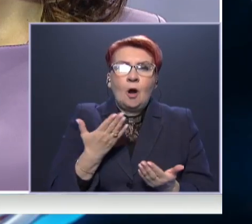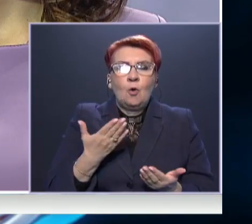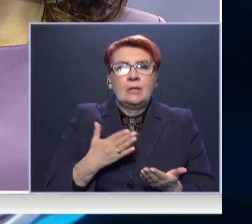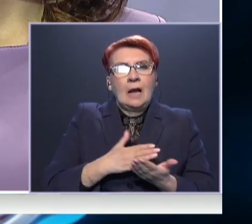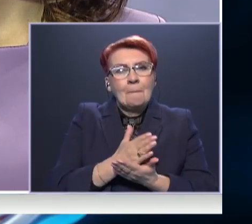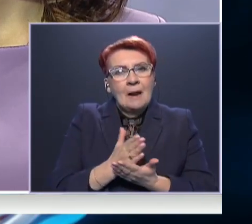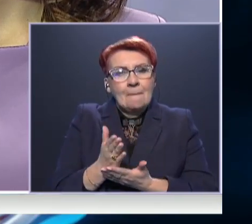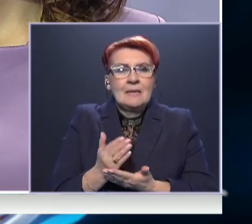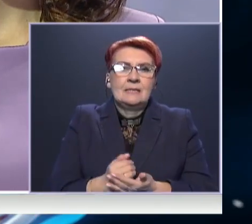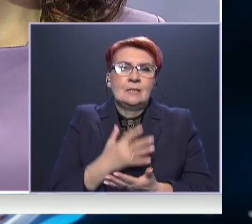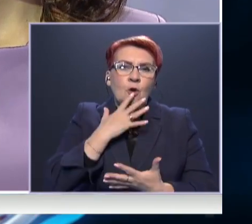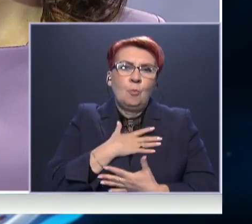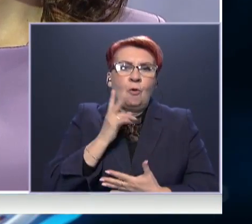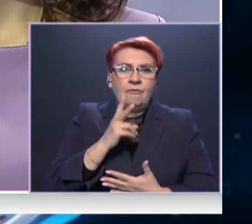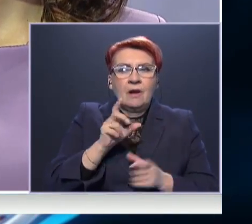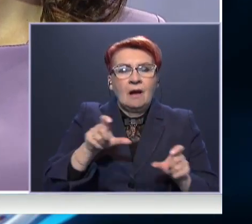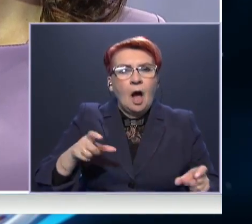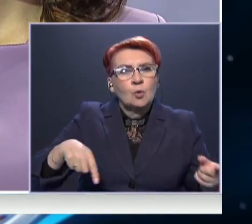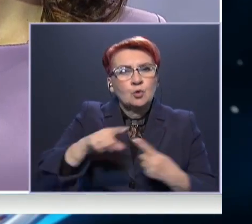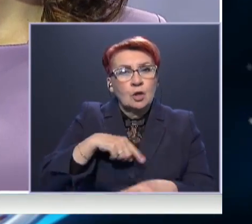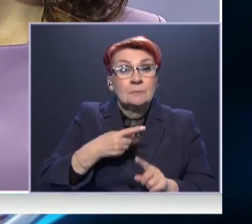любовь окружающим с этого начинается единство всего